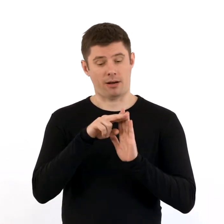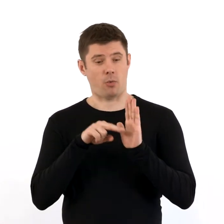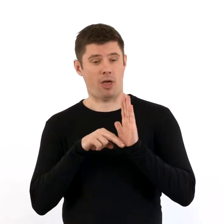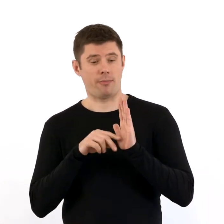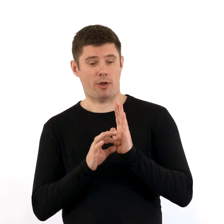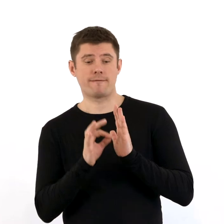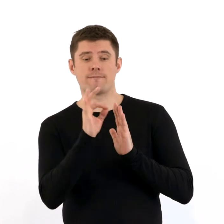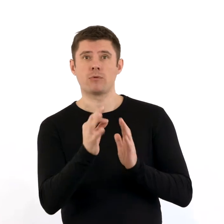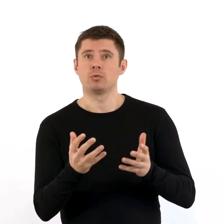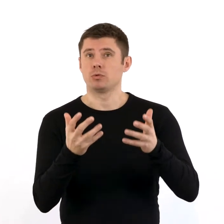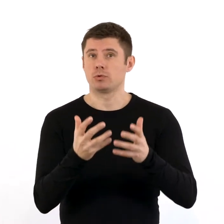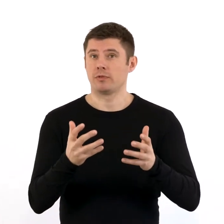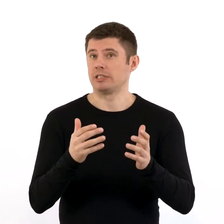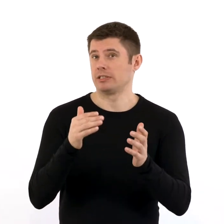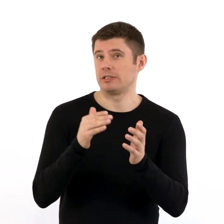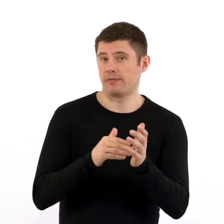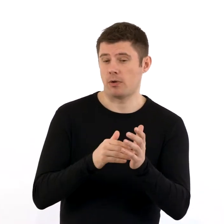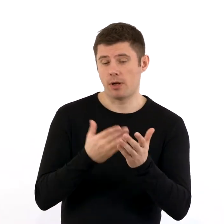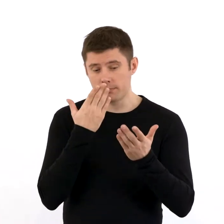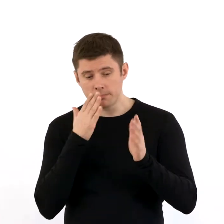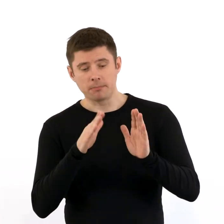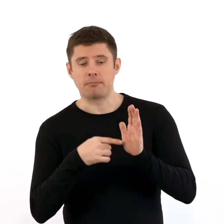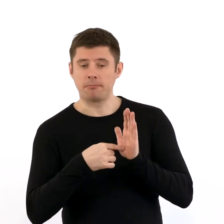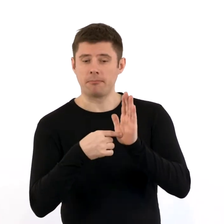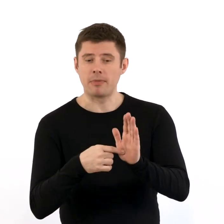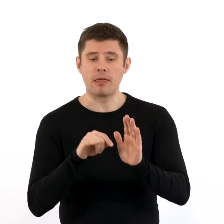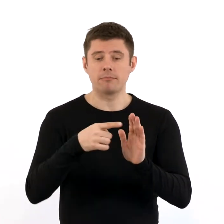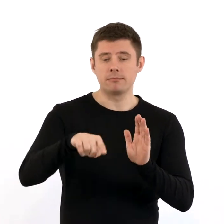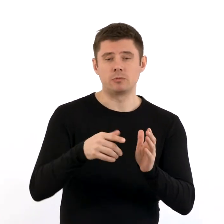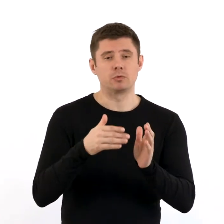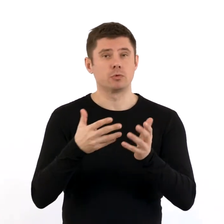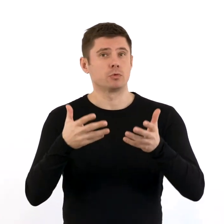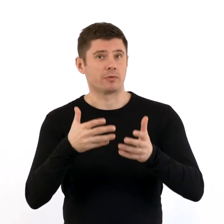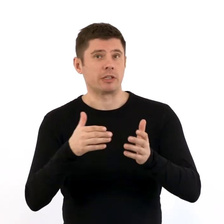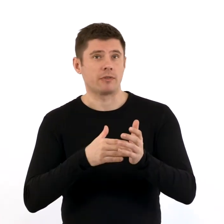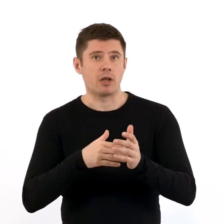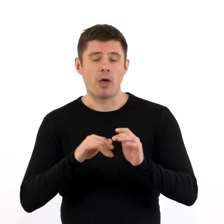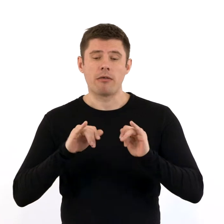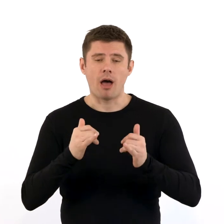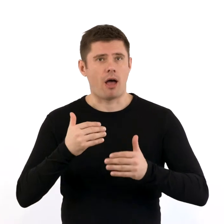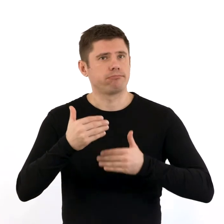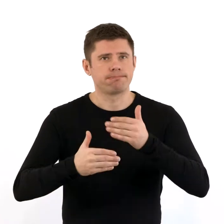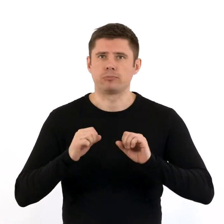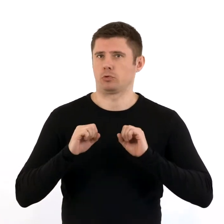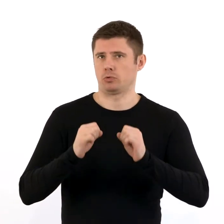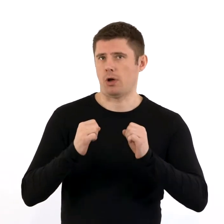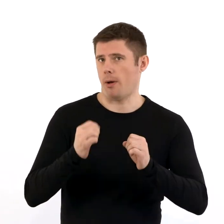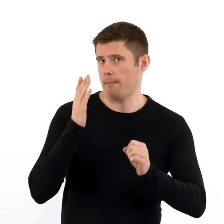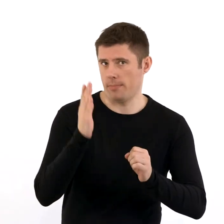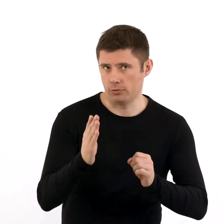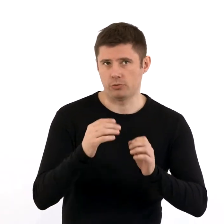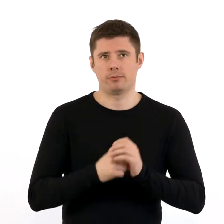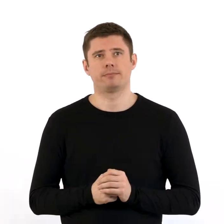Regulamin jest podstawowym dokumentem określającym zasady działania stowarzyszenia.